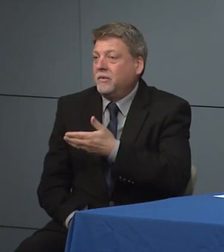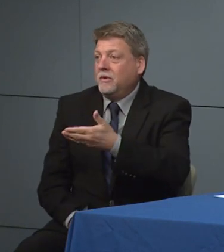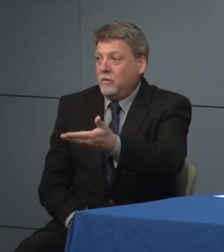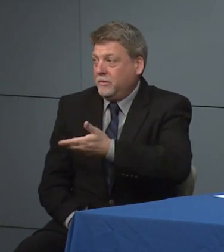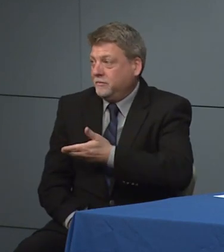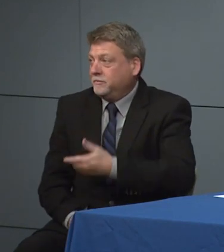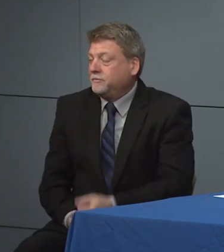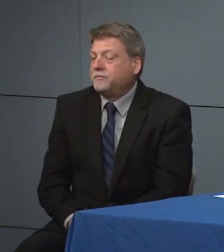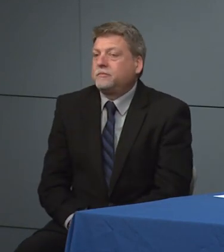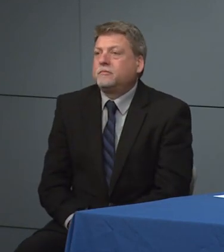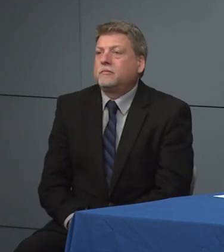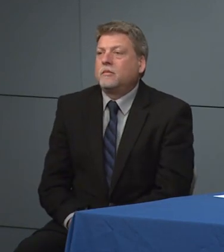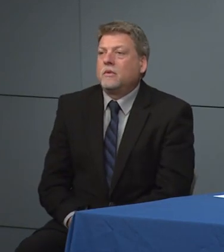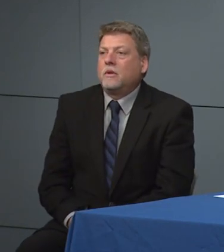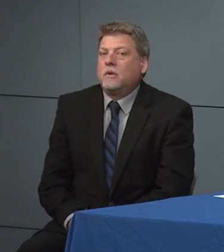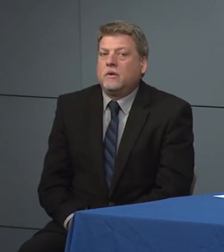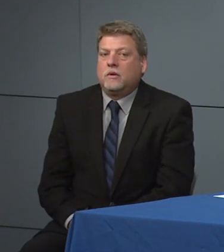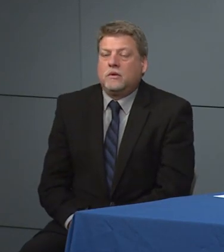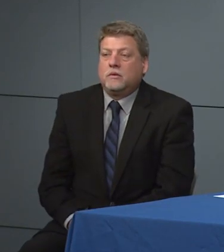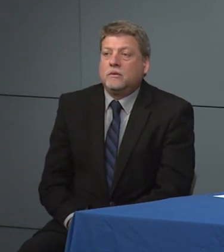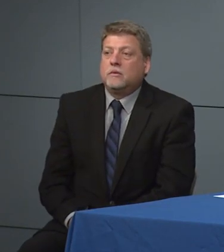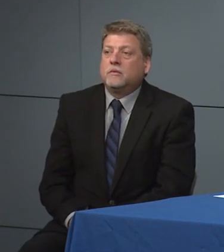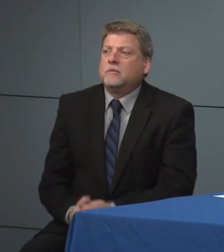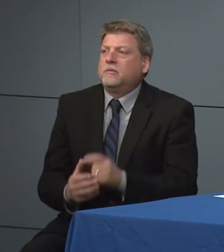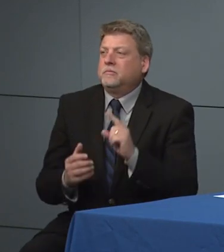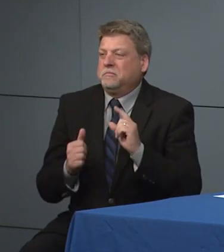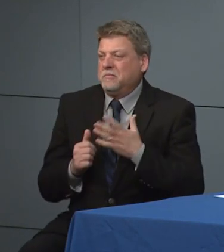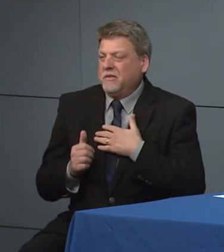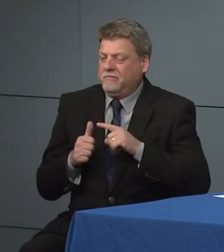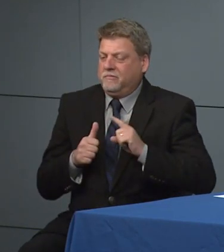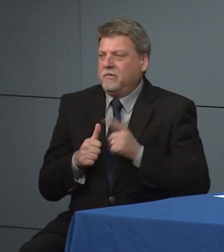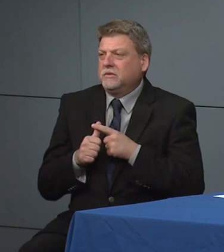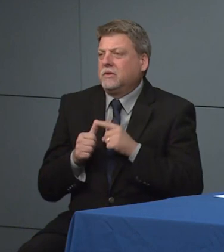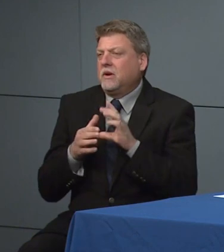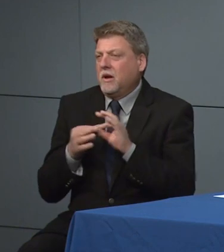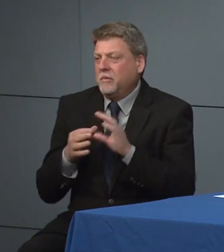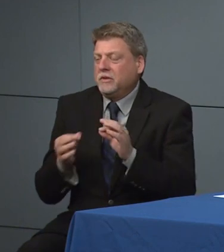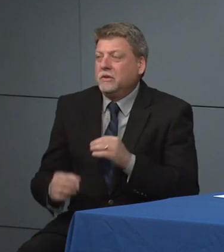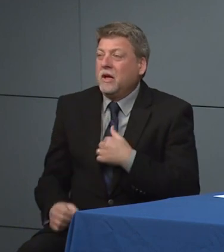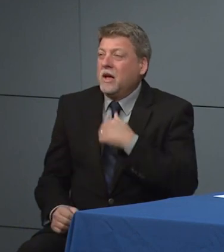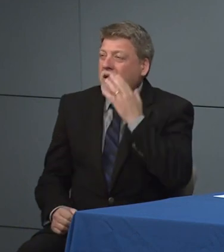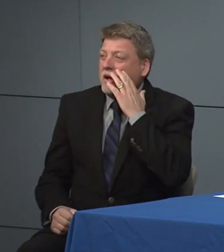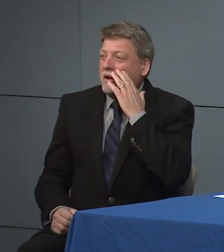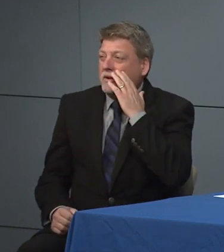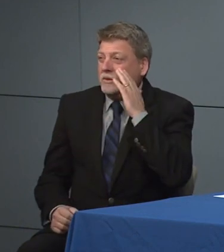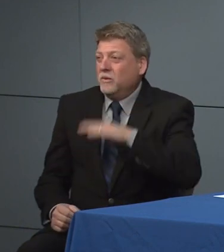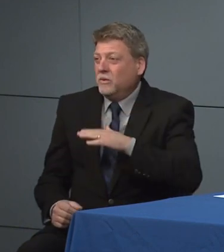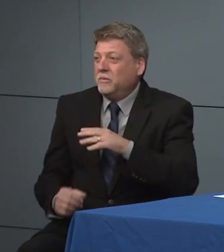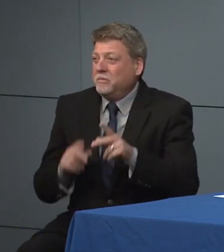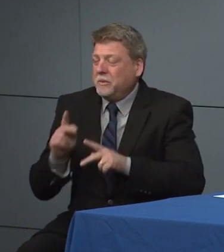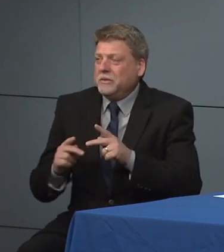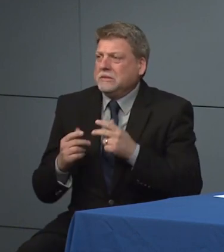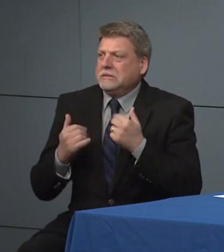Feliz lunes bienvenidos dinero para comenzar, yo sé que la gente está nerviosa y preocupada y quiere tomar las